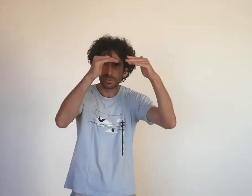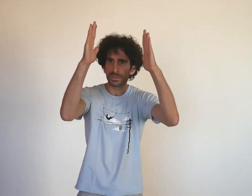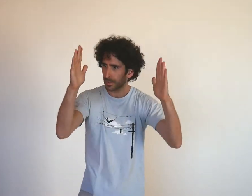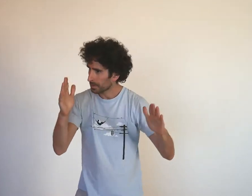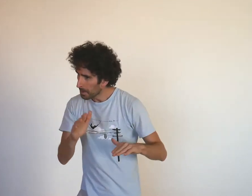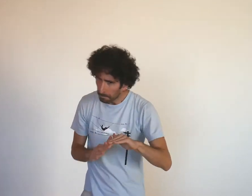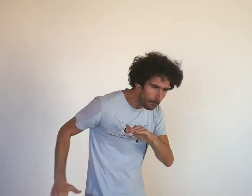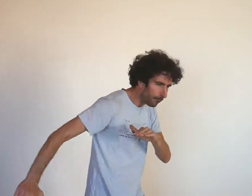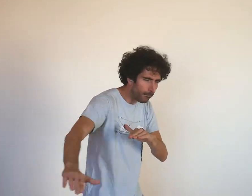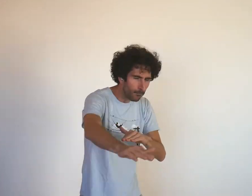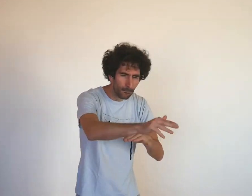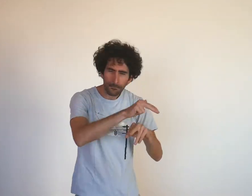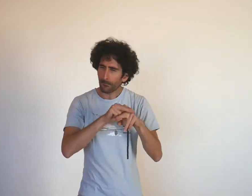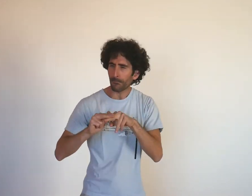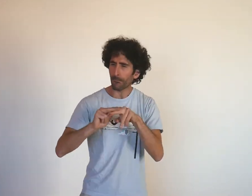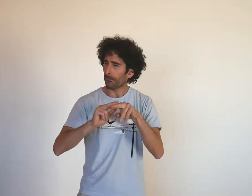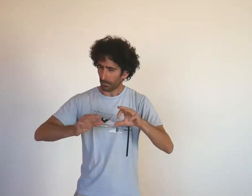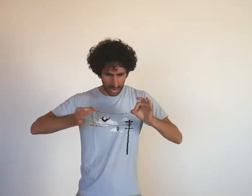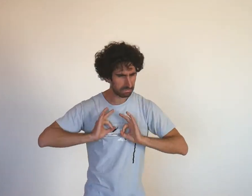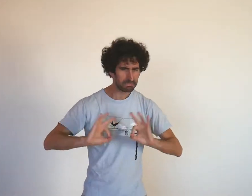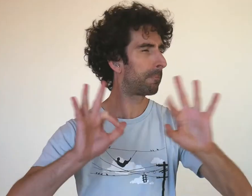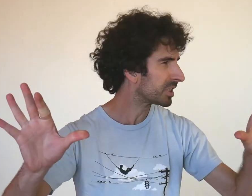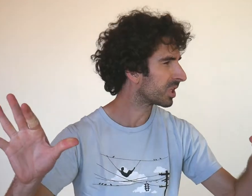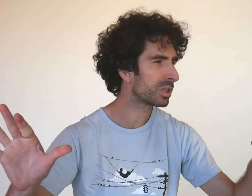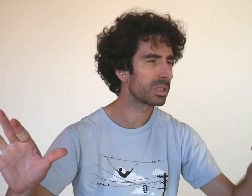Dans cette maison vide, il n'y a personne.